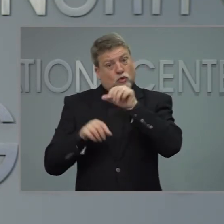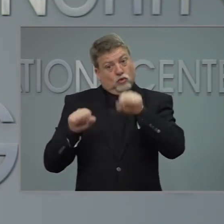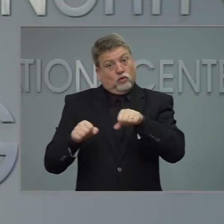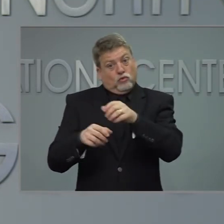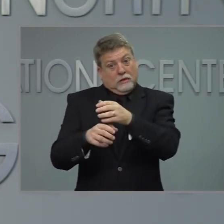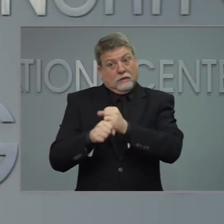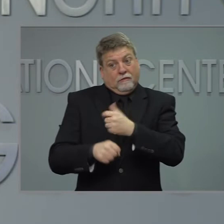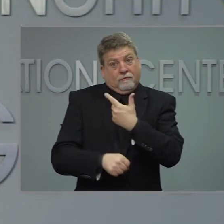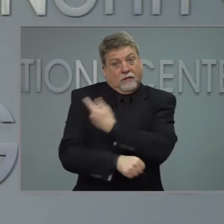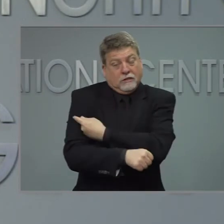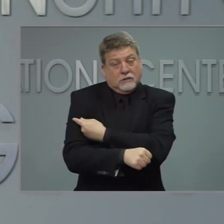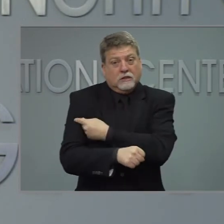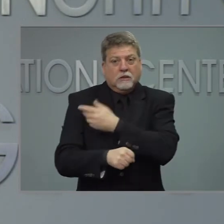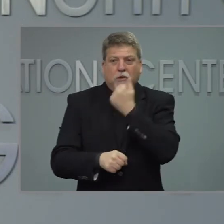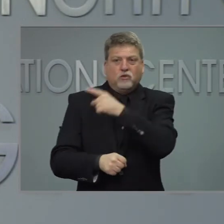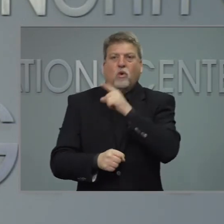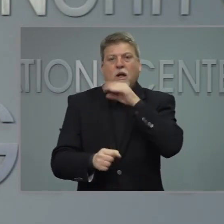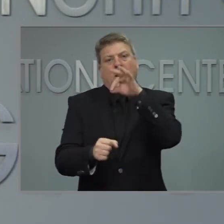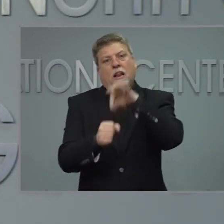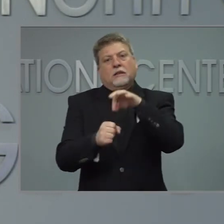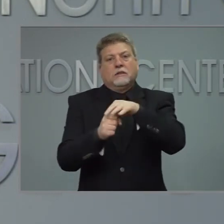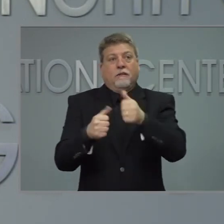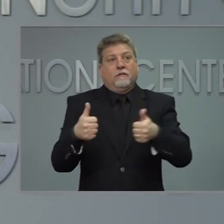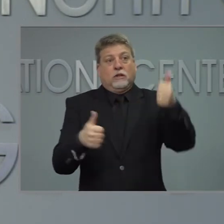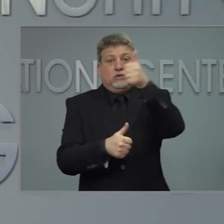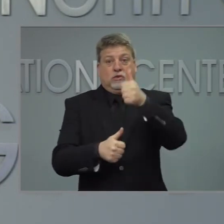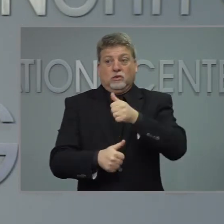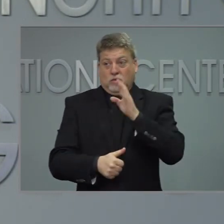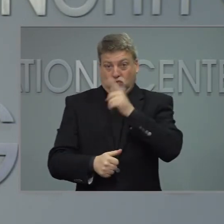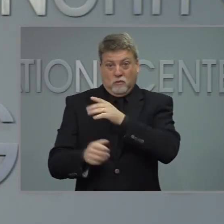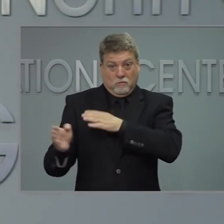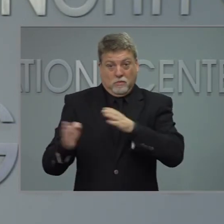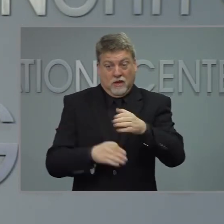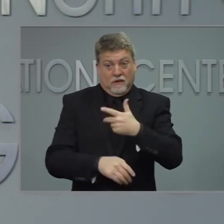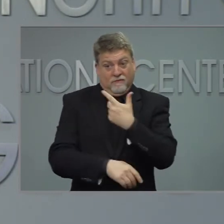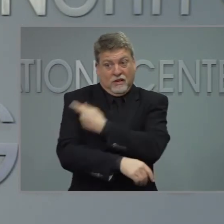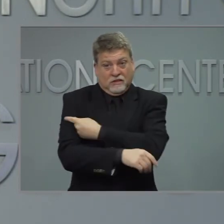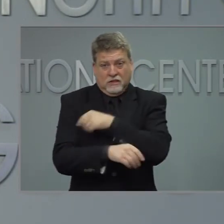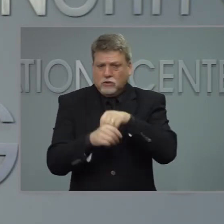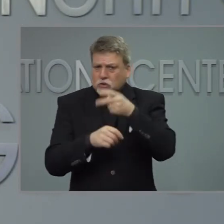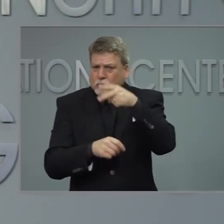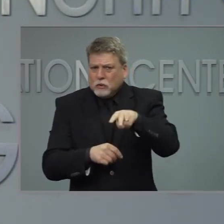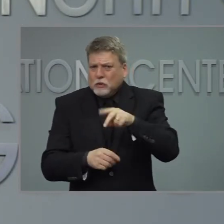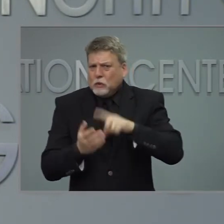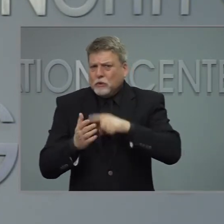poder usted recibir su vacuna, porque van a ser los oficiales electos usted piensa que lo